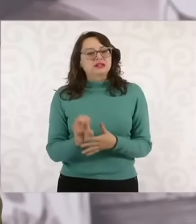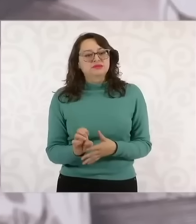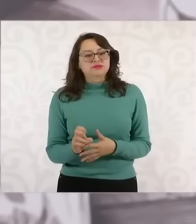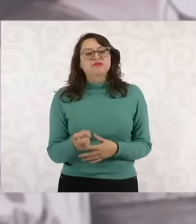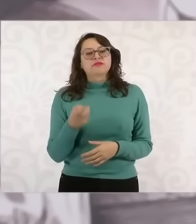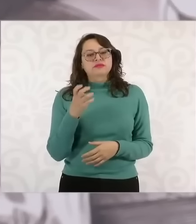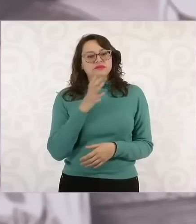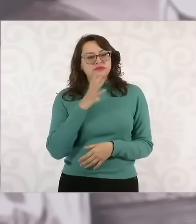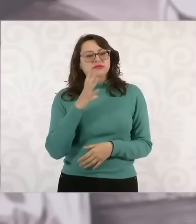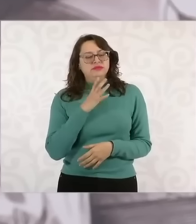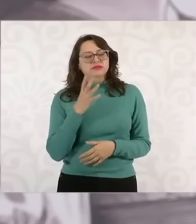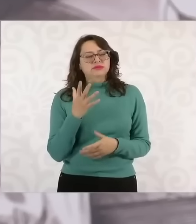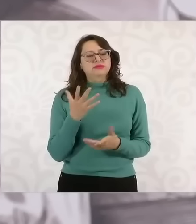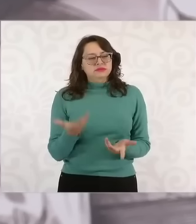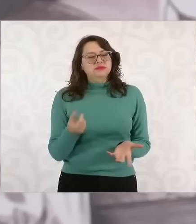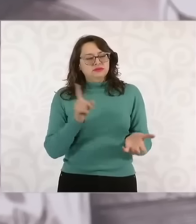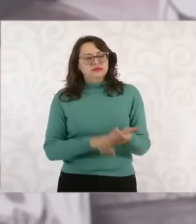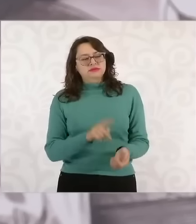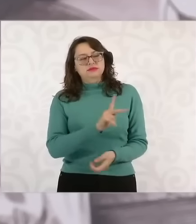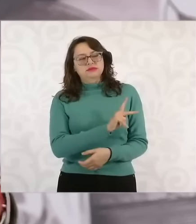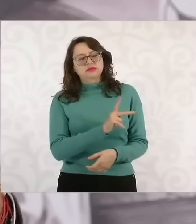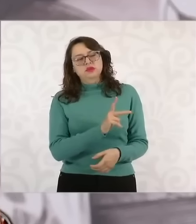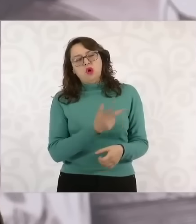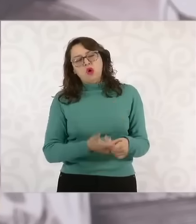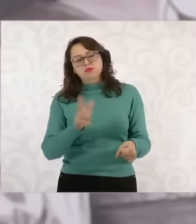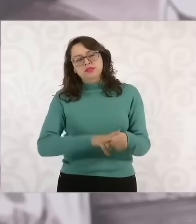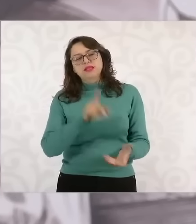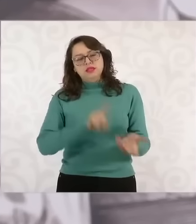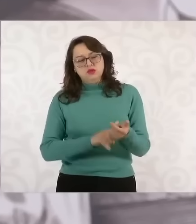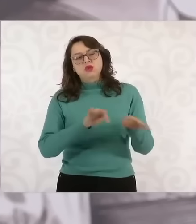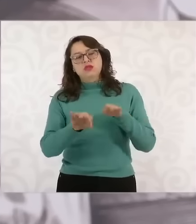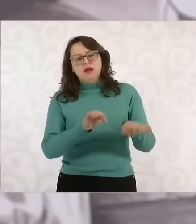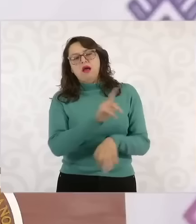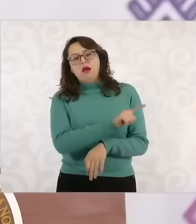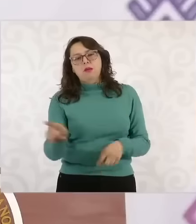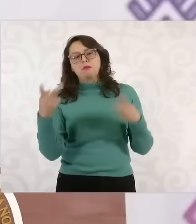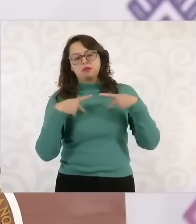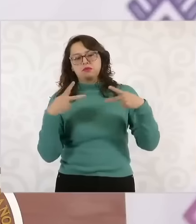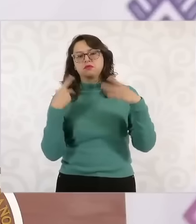hay mucha motivación por parte del personal de capacitarse y entrar en esta nueva dinámica de